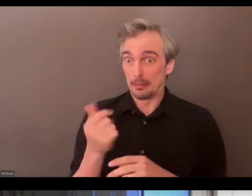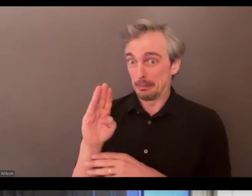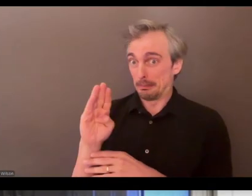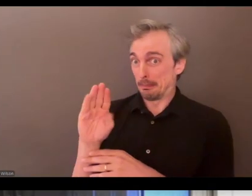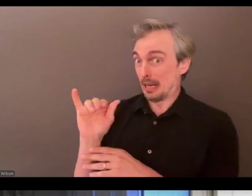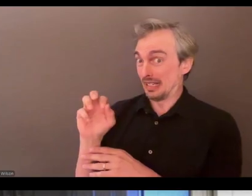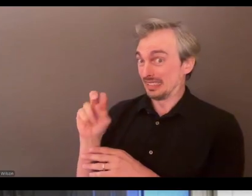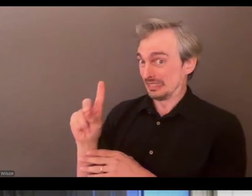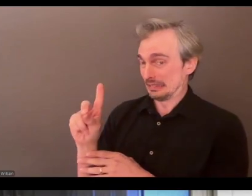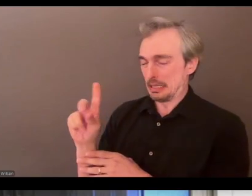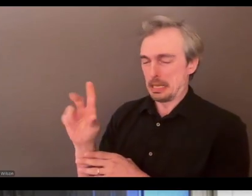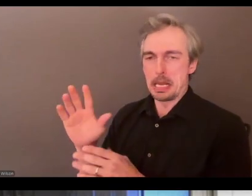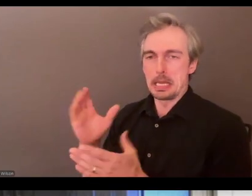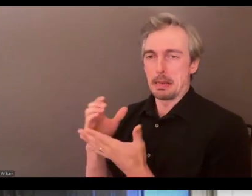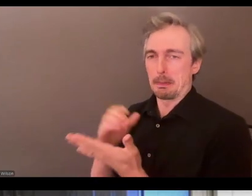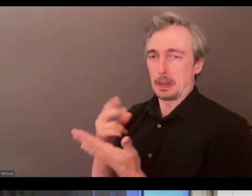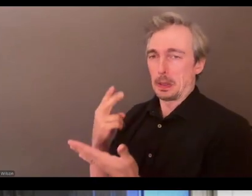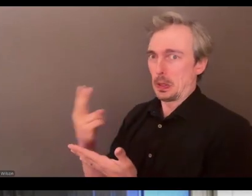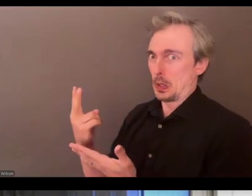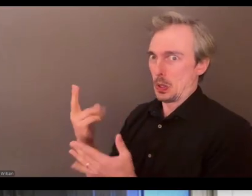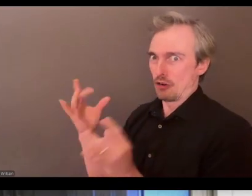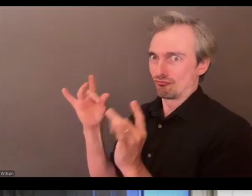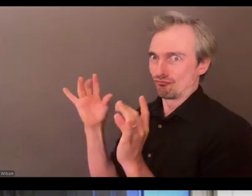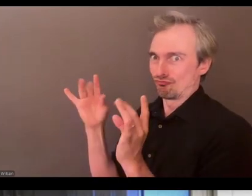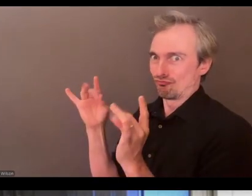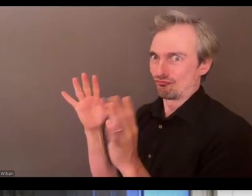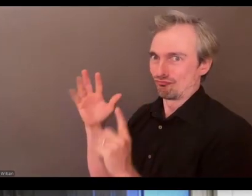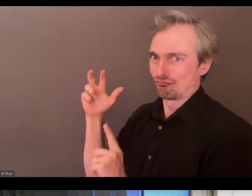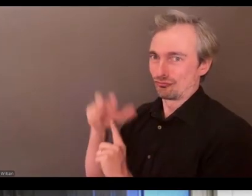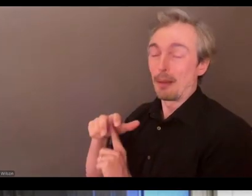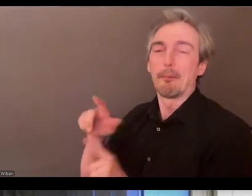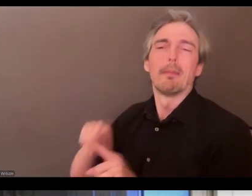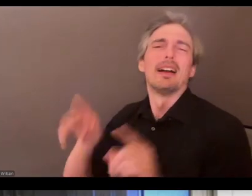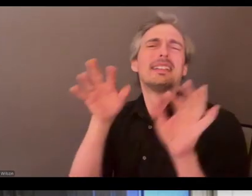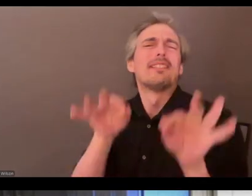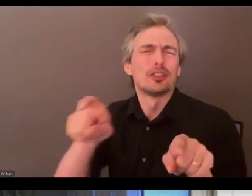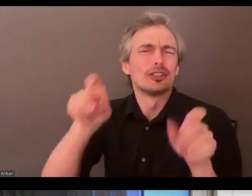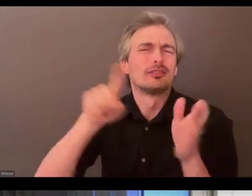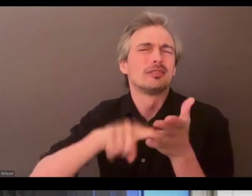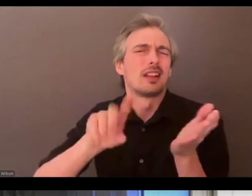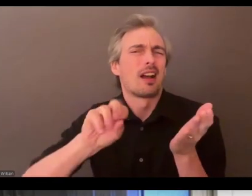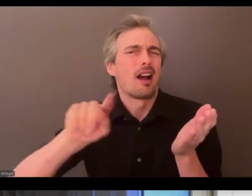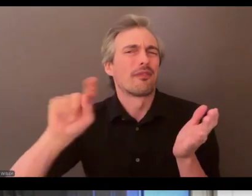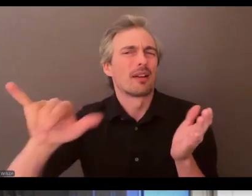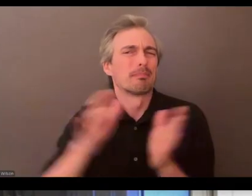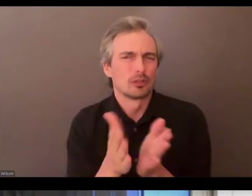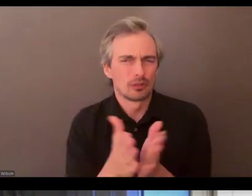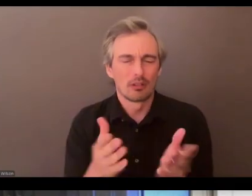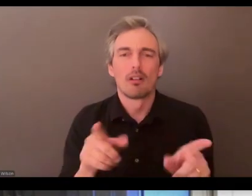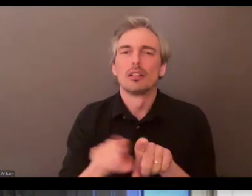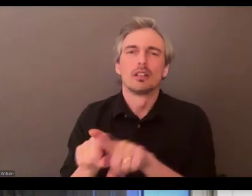そして、私の情熱はアクセシビリティを左にシフトし、 デジタルスペ ースをインクル ーシブにすることです。